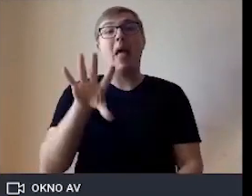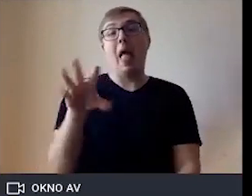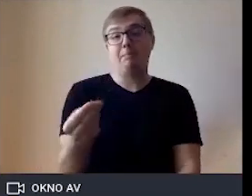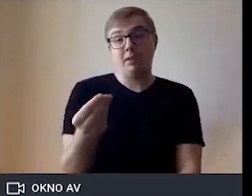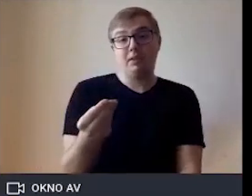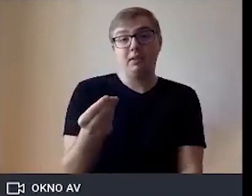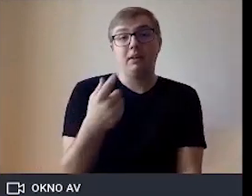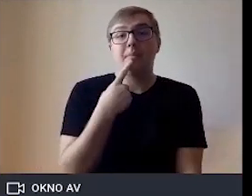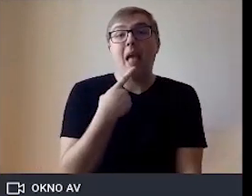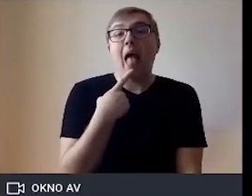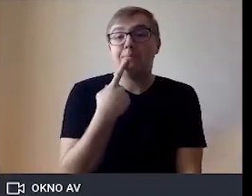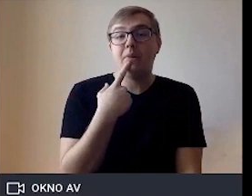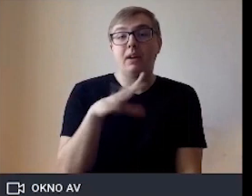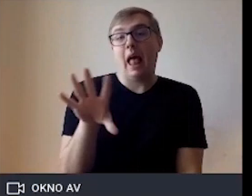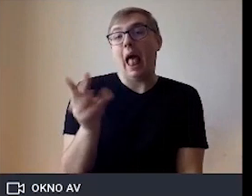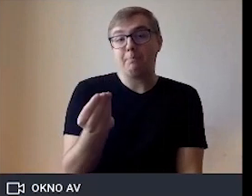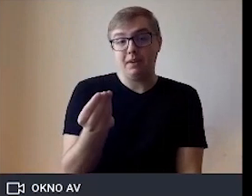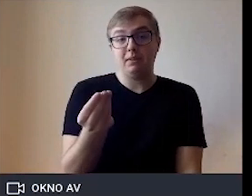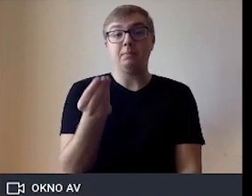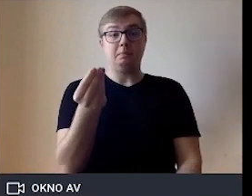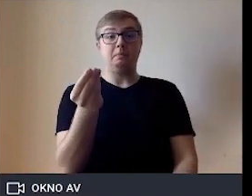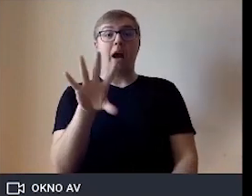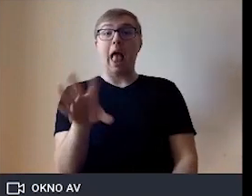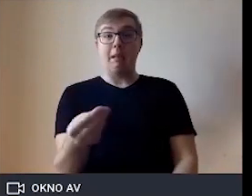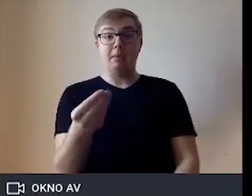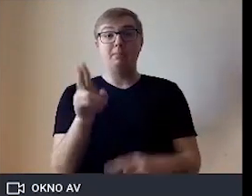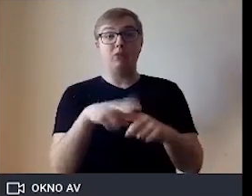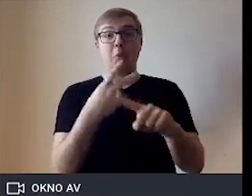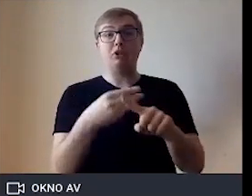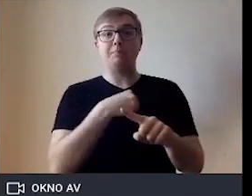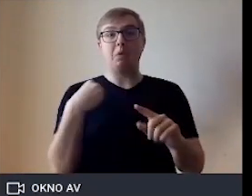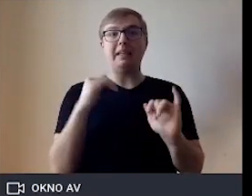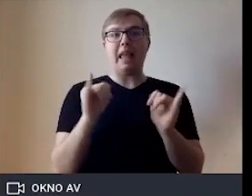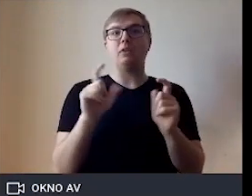Na przykład: "EP" (PJM) I jak to przełożyć na język polski?